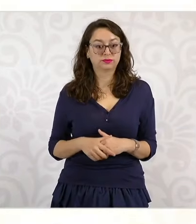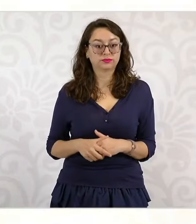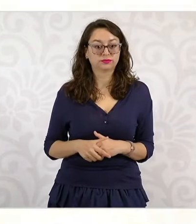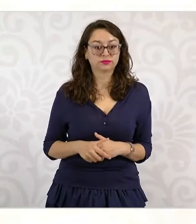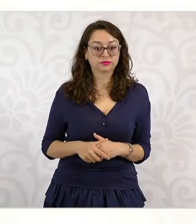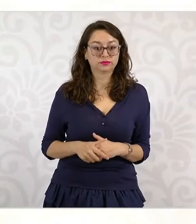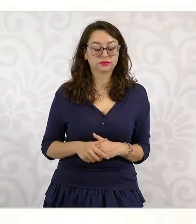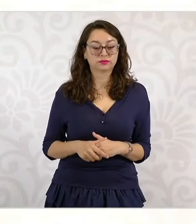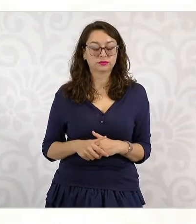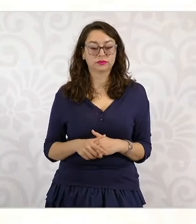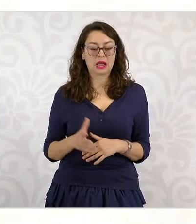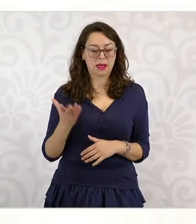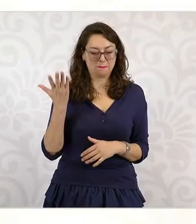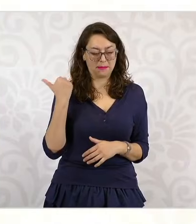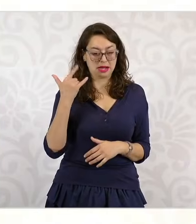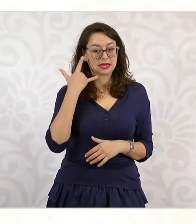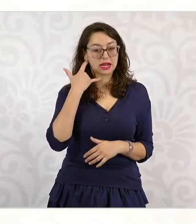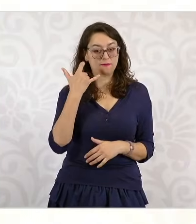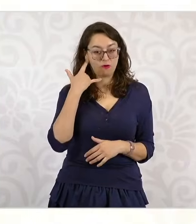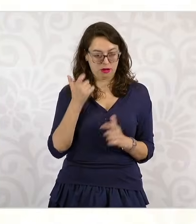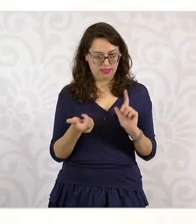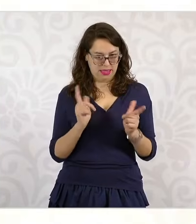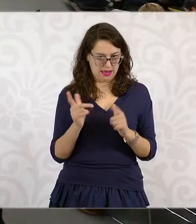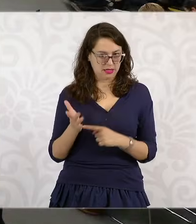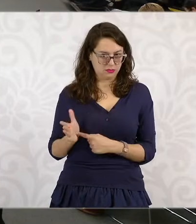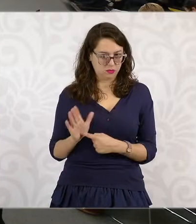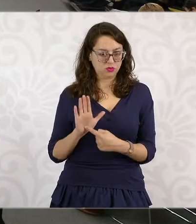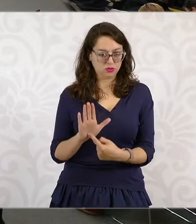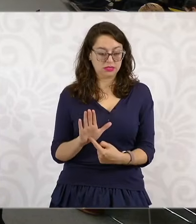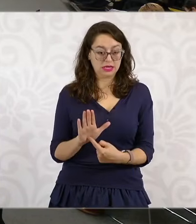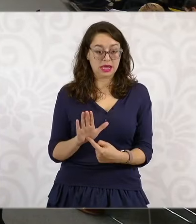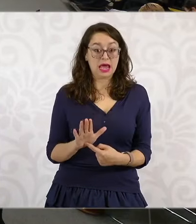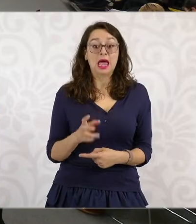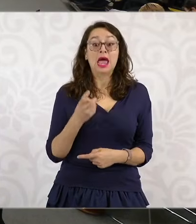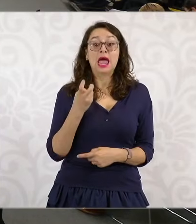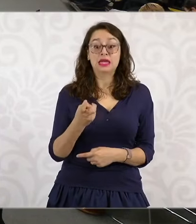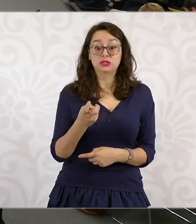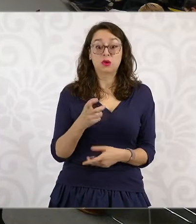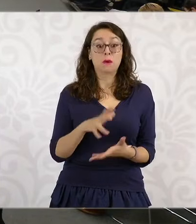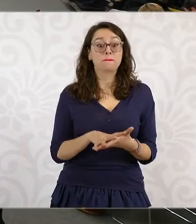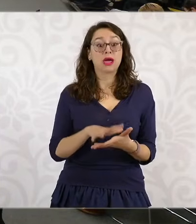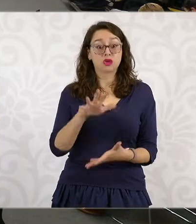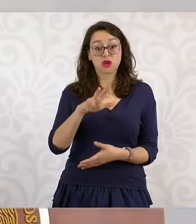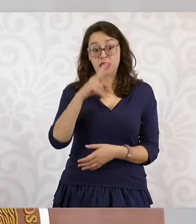de de California y de Texas? Eso la mayoría de los mexicanos están en California y Texas. Los